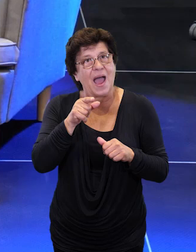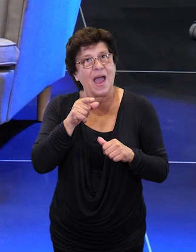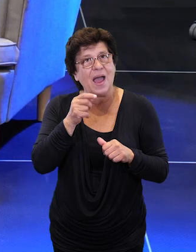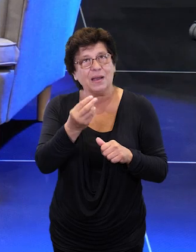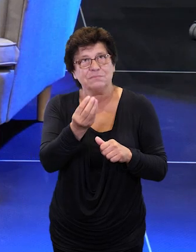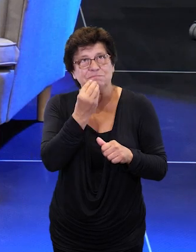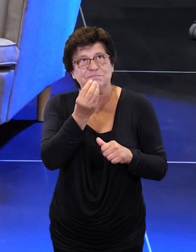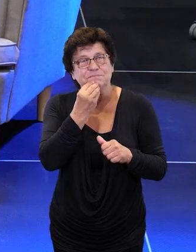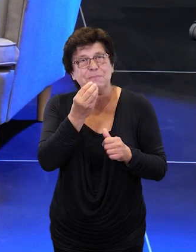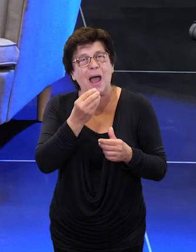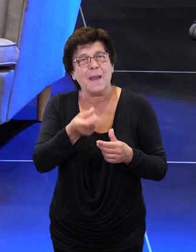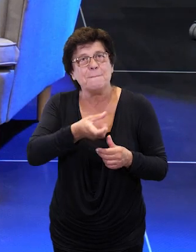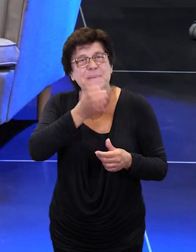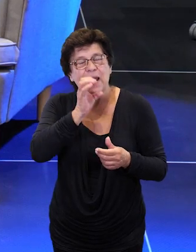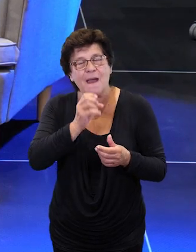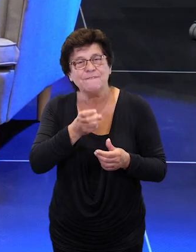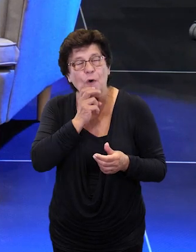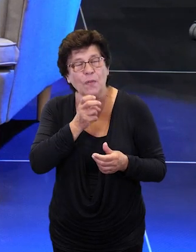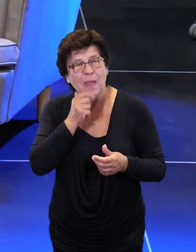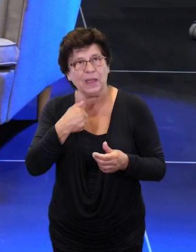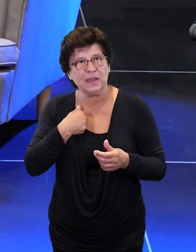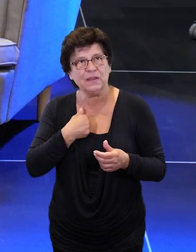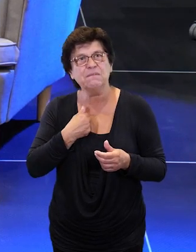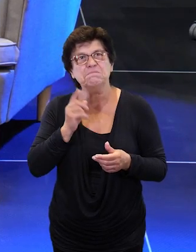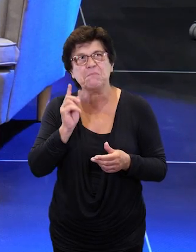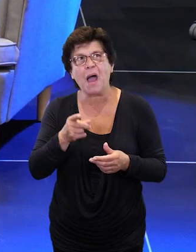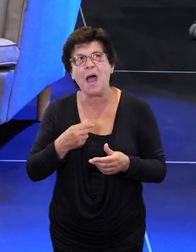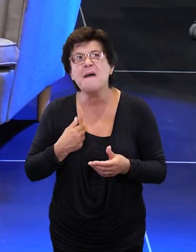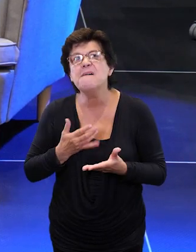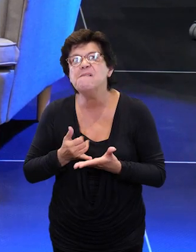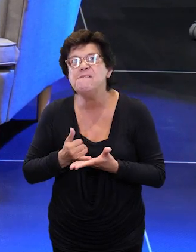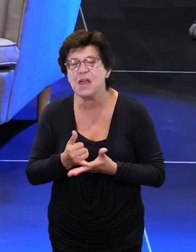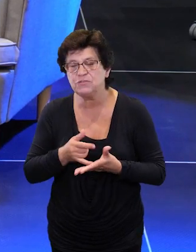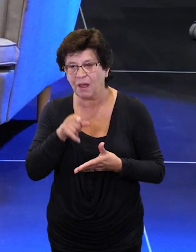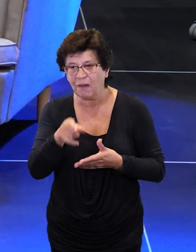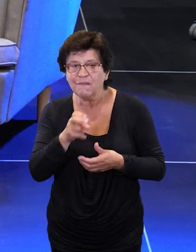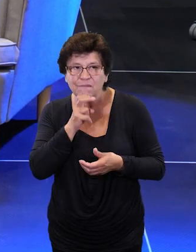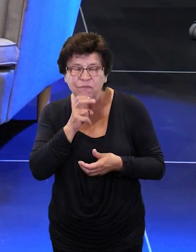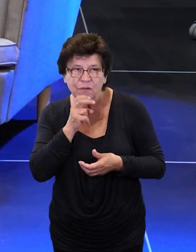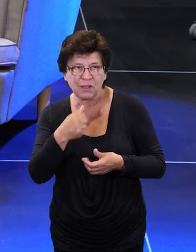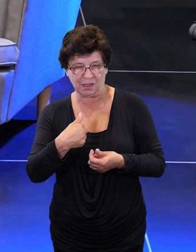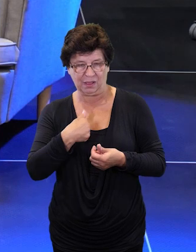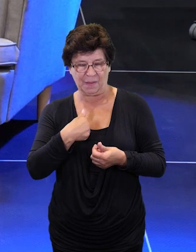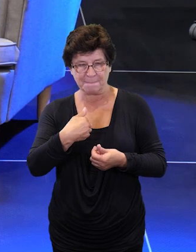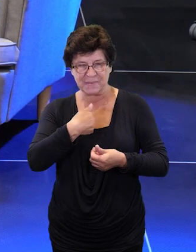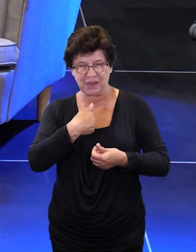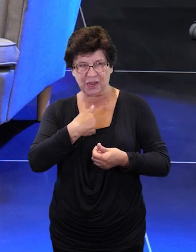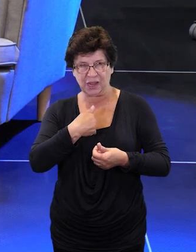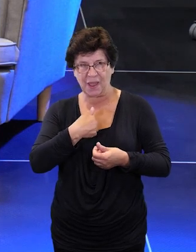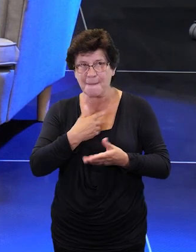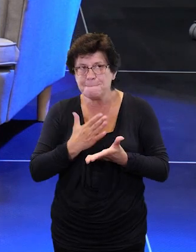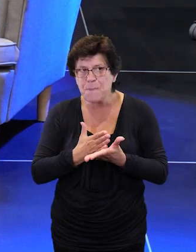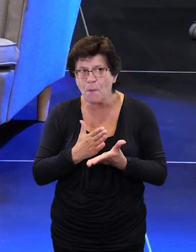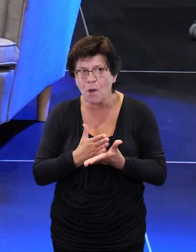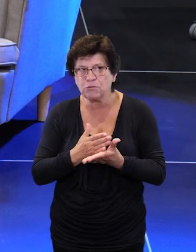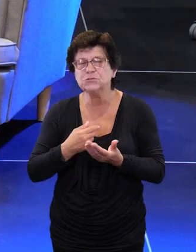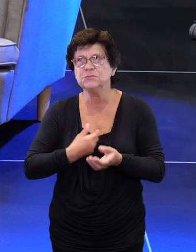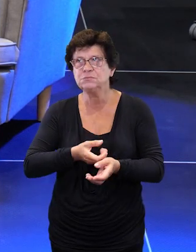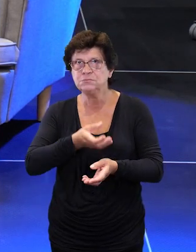a może po prostu już zmienili nawyki, coś się wydarzyło. Więc placebo, to jest coś takiego.